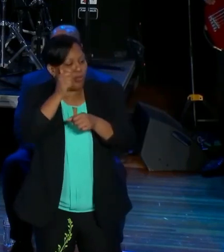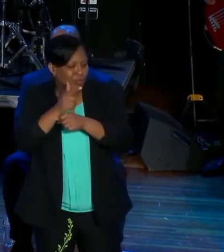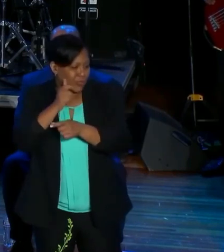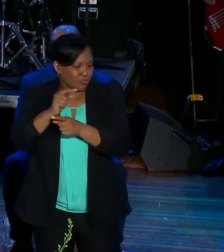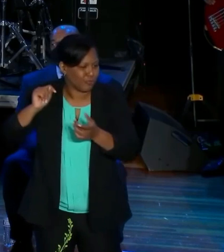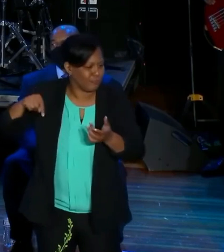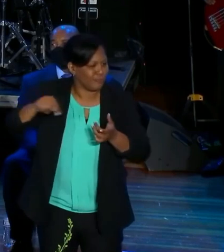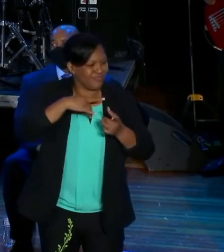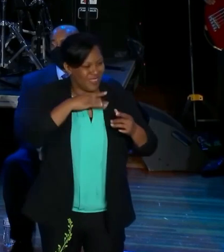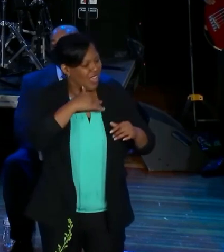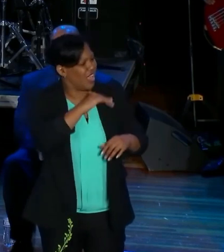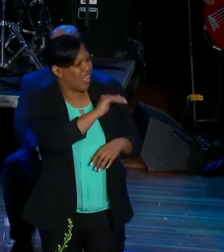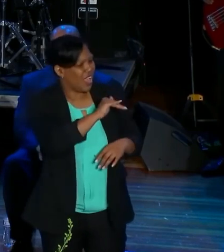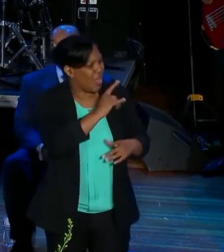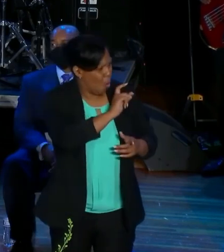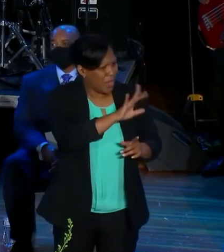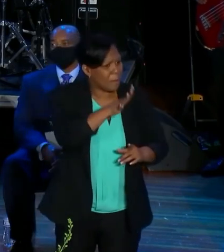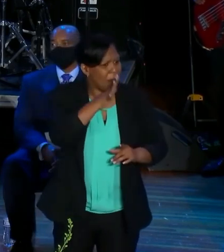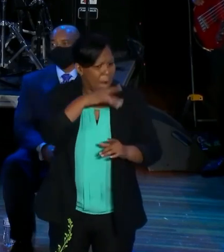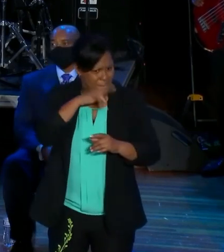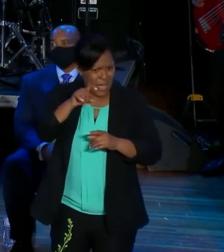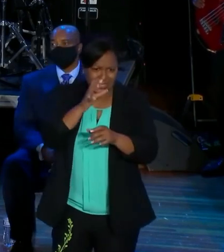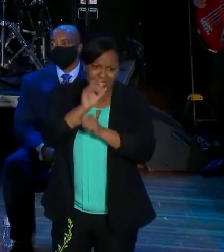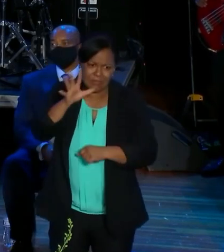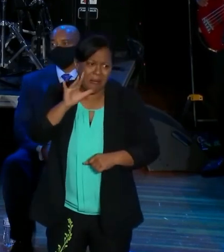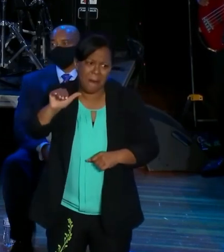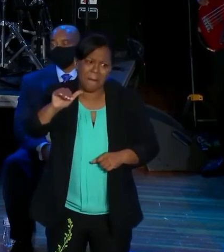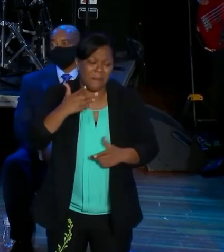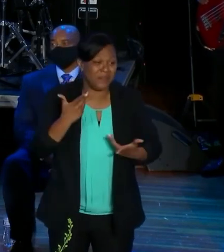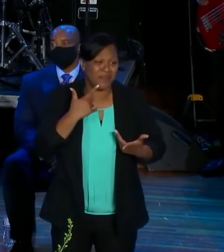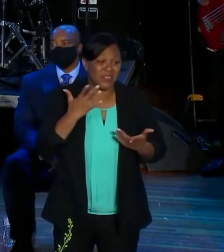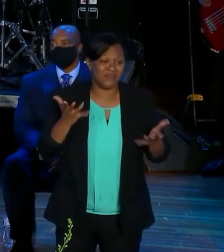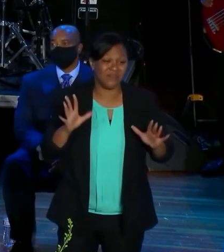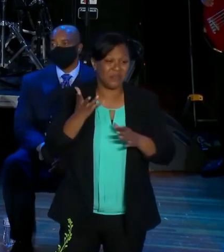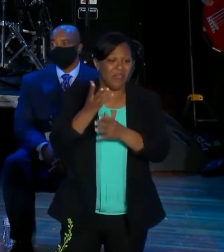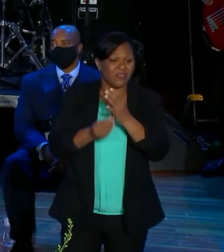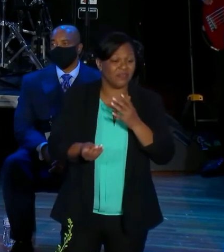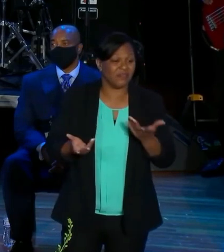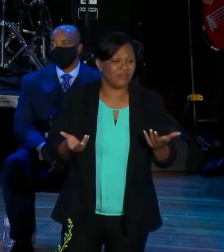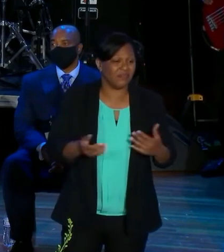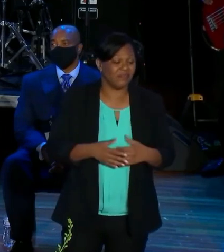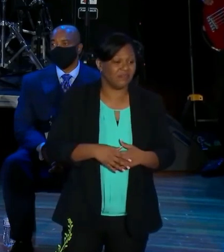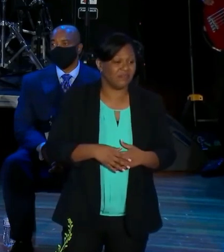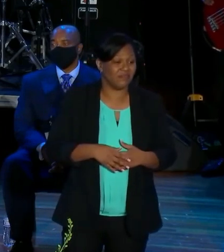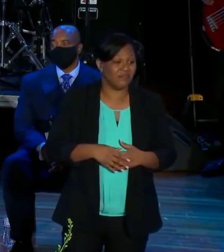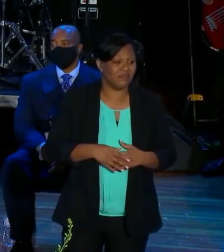han sa:"Hans mor har dött" "Har hans mor dött?" sa jag Men han ropade på sin mor.